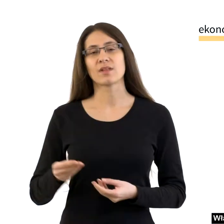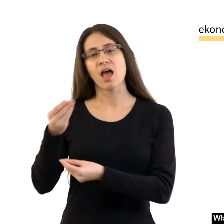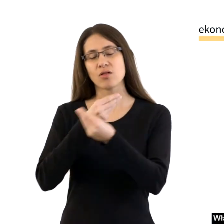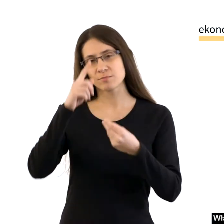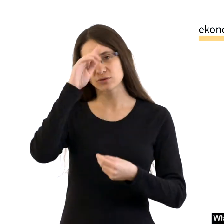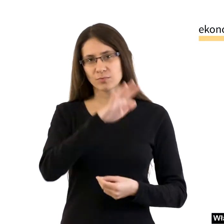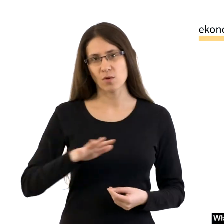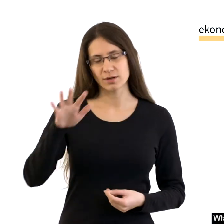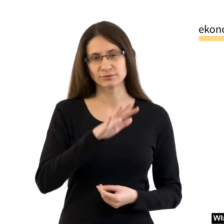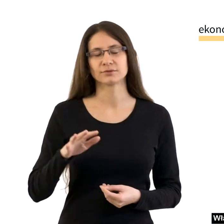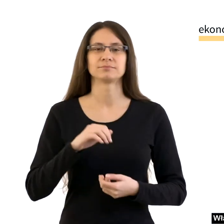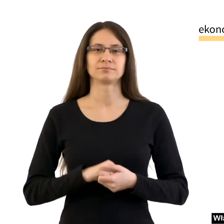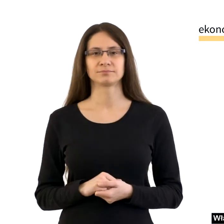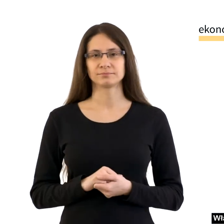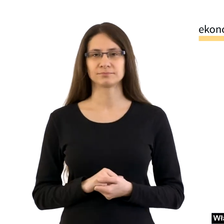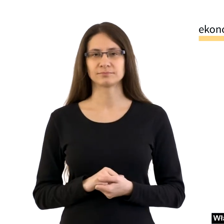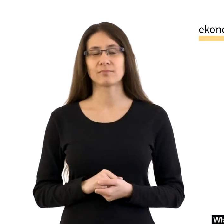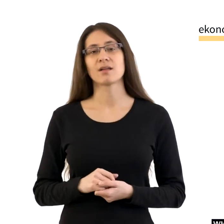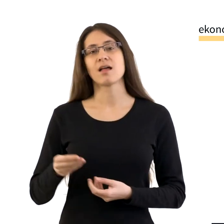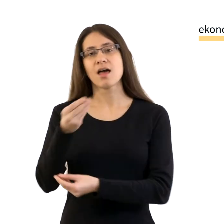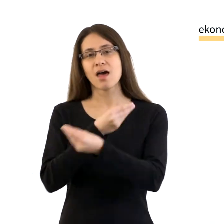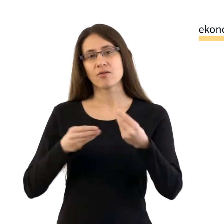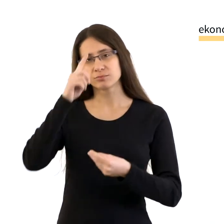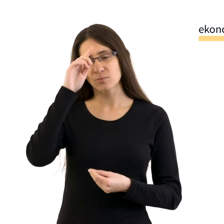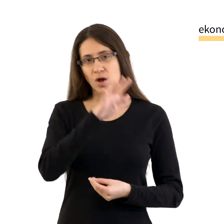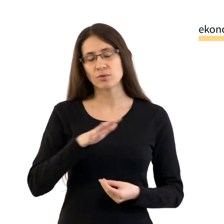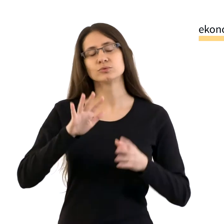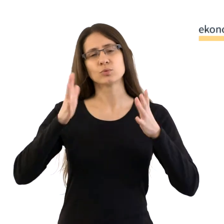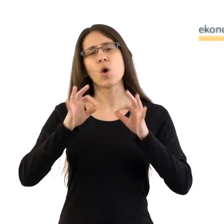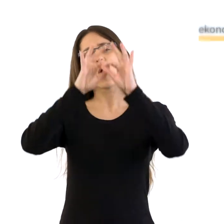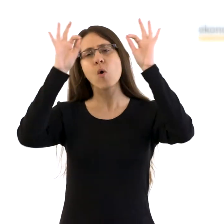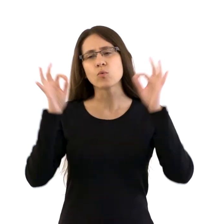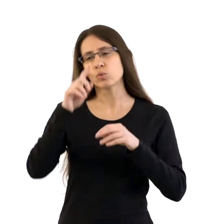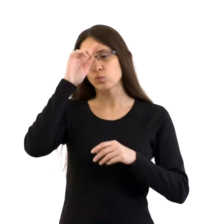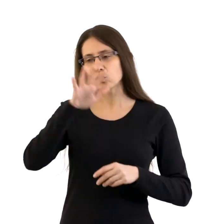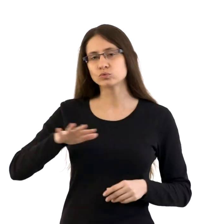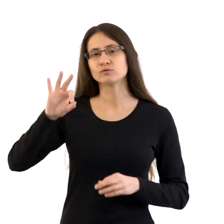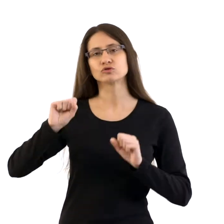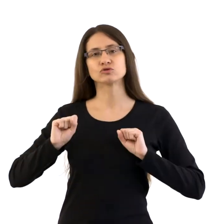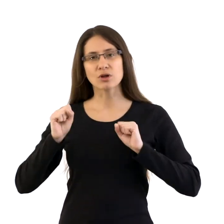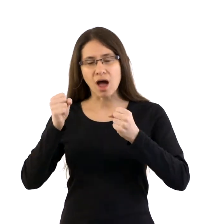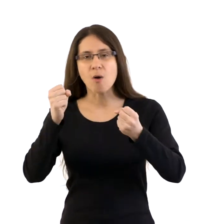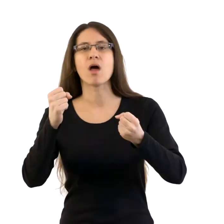Ekonomia społeczna Ekonomia społeczna w ogólnym ujęciu jest to aktywność obywatelska,